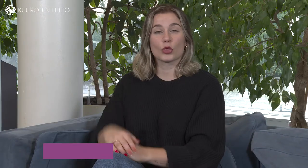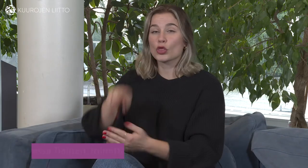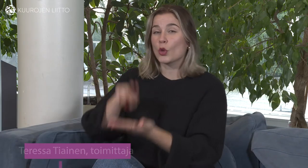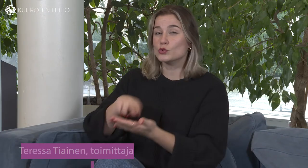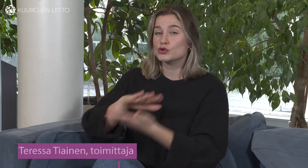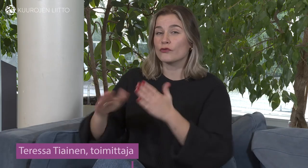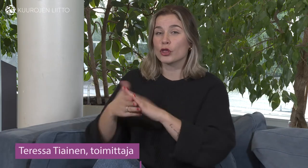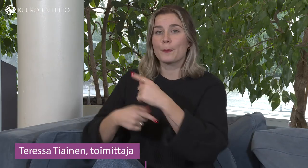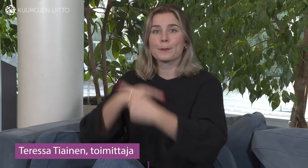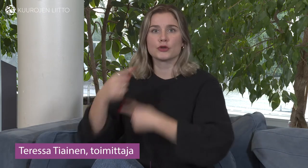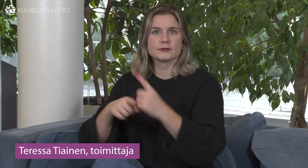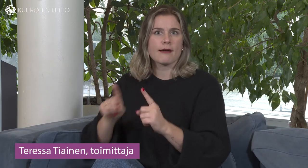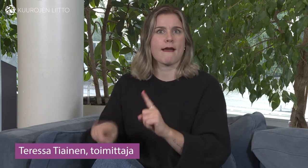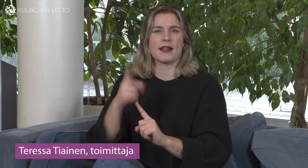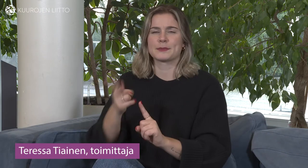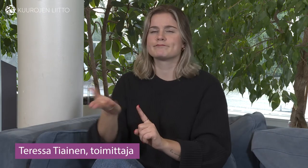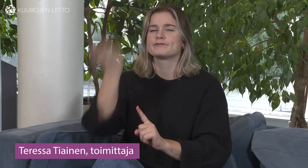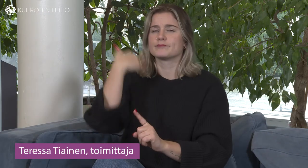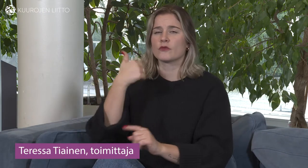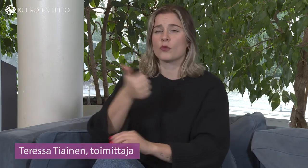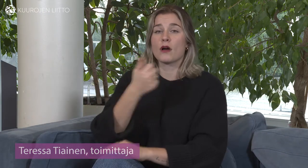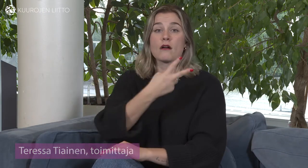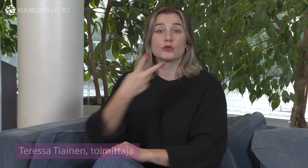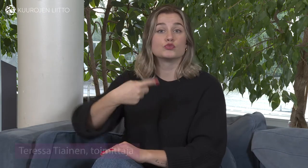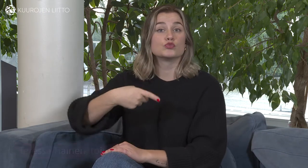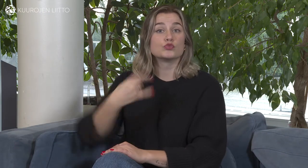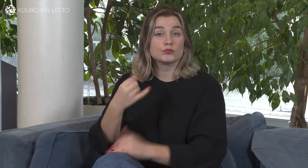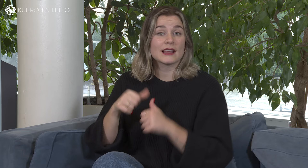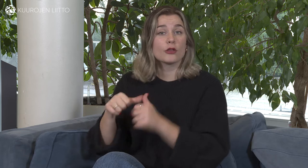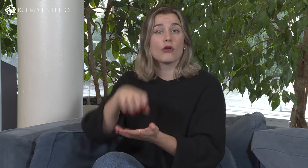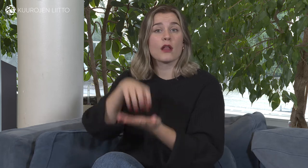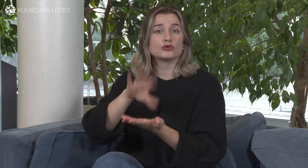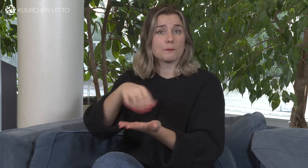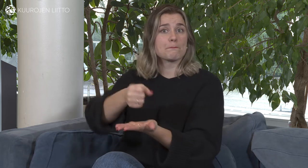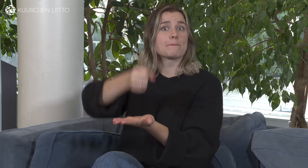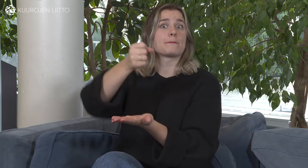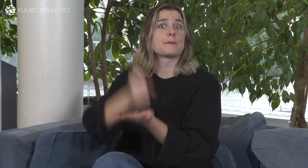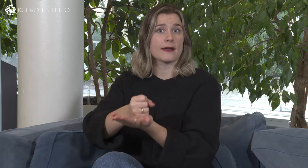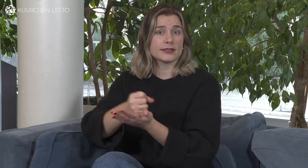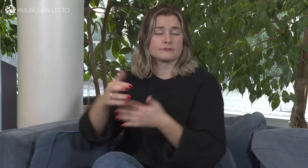Totuus- ja sovintoprosessi käynnistettiin vuonna 2016 - Kuurojen Liiton hallituksen päätöksellä.